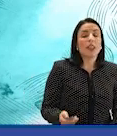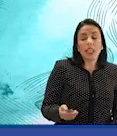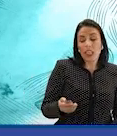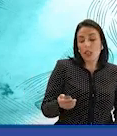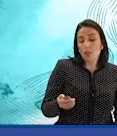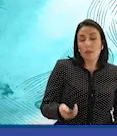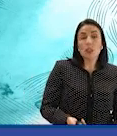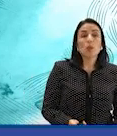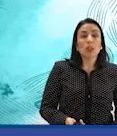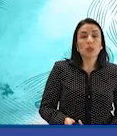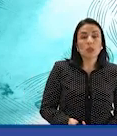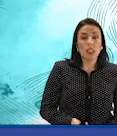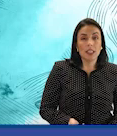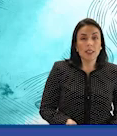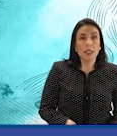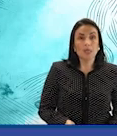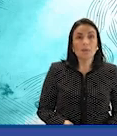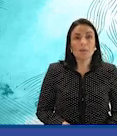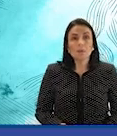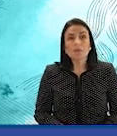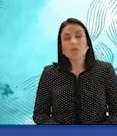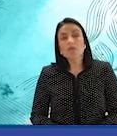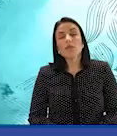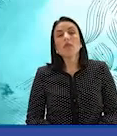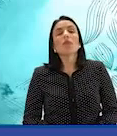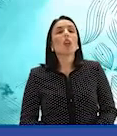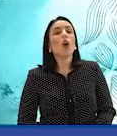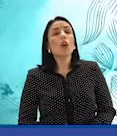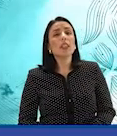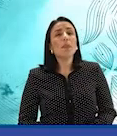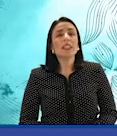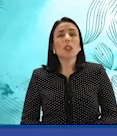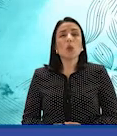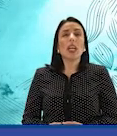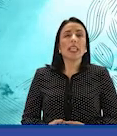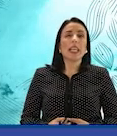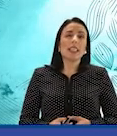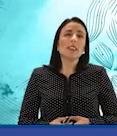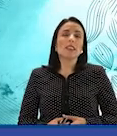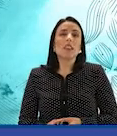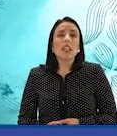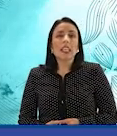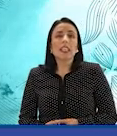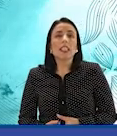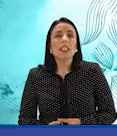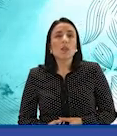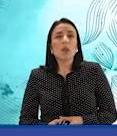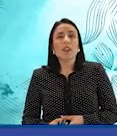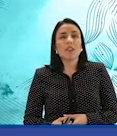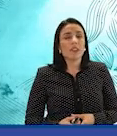del presupuesto inicial. Otra particularidad que tiene las